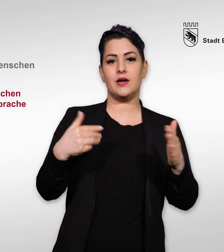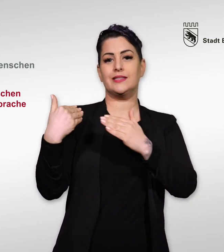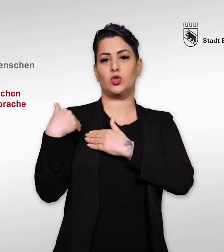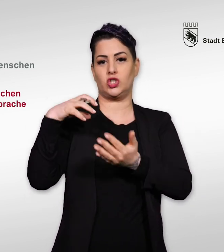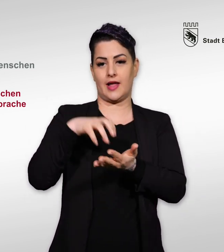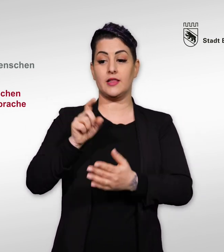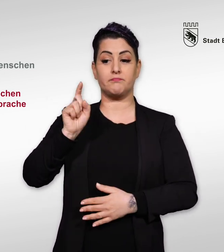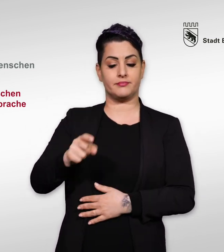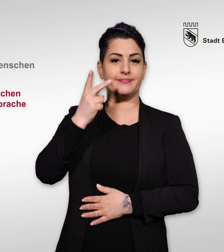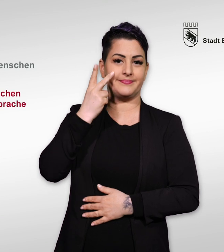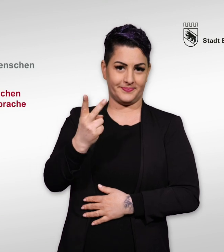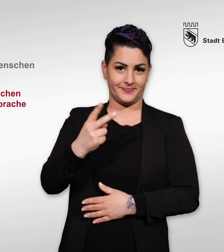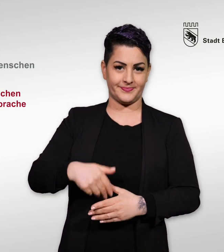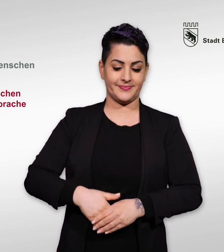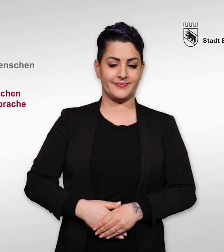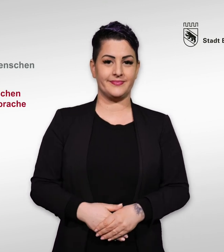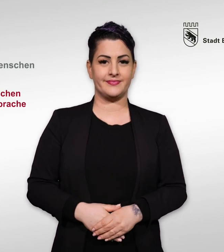oder unter diesen Videos.